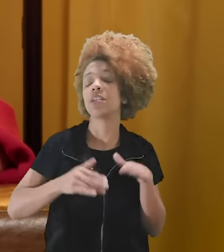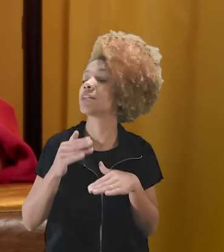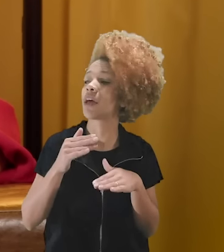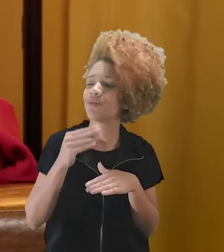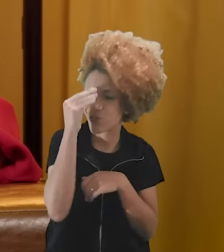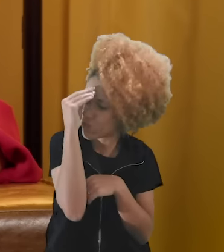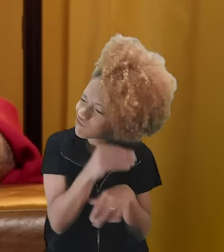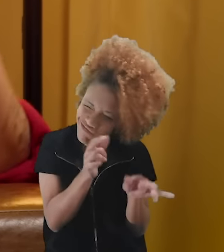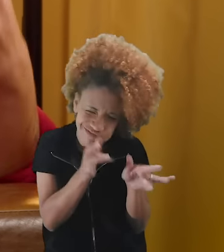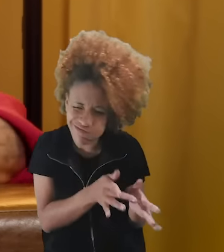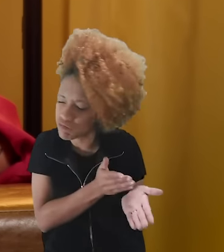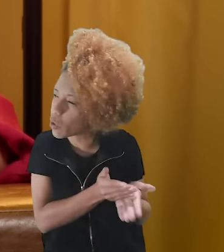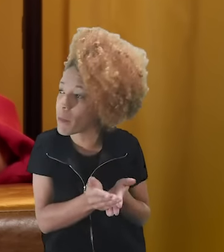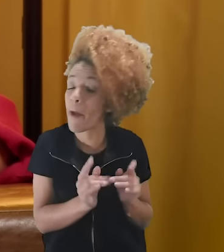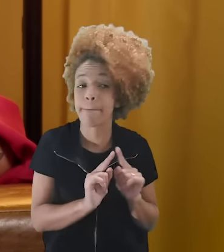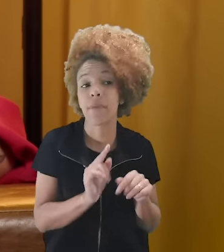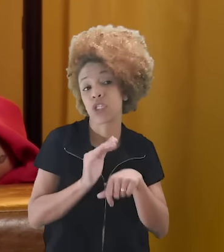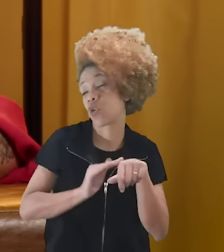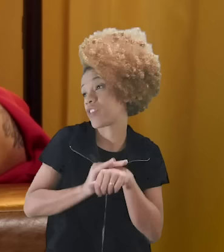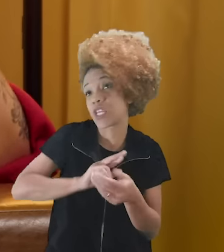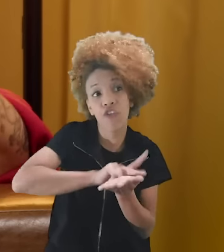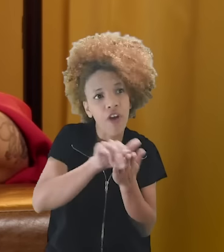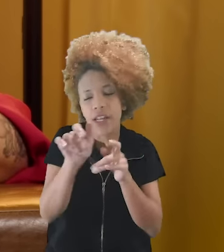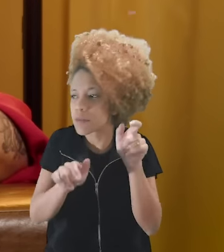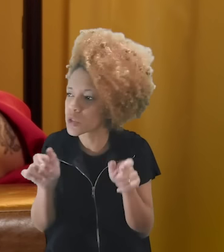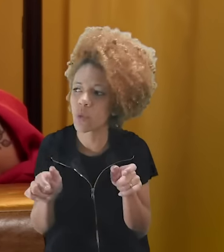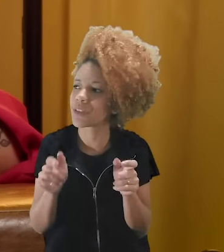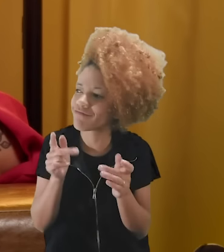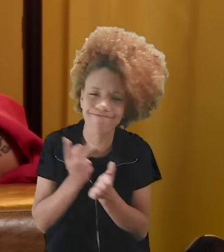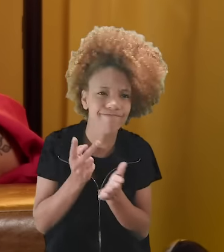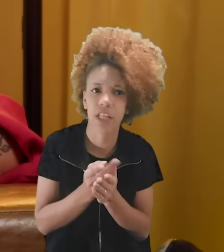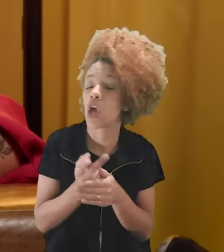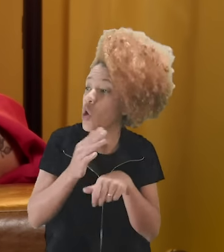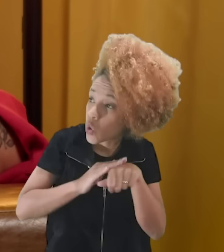e muitas vezes desistir logo no começo mas eu conversei com muitas pessoas né conversei com